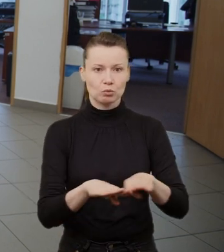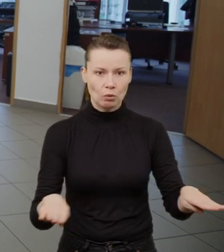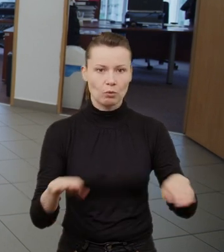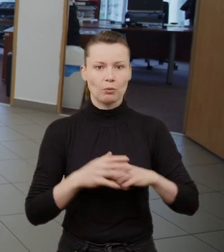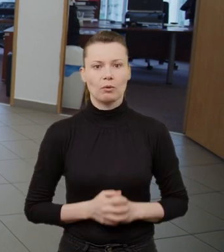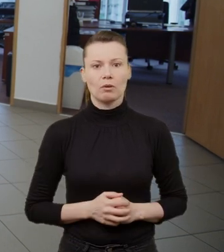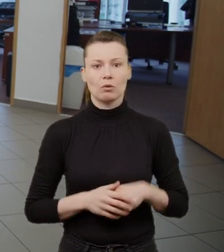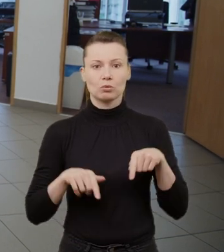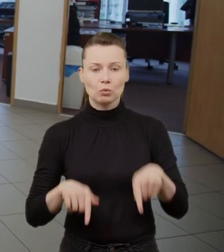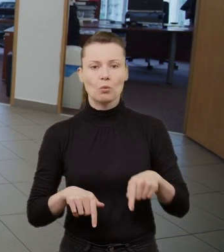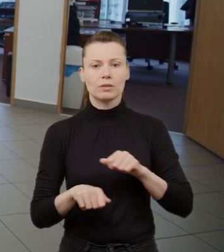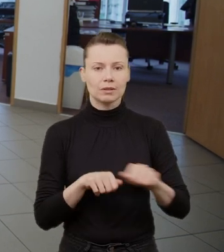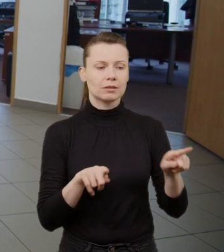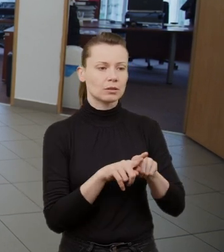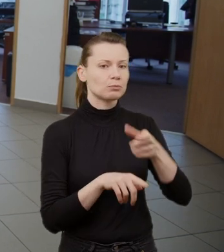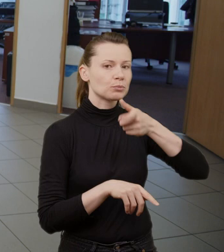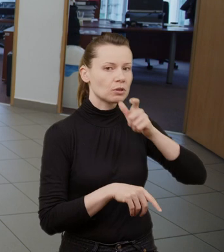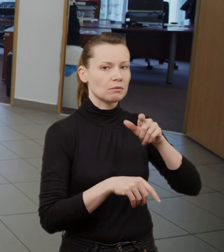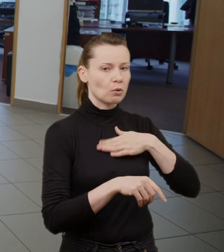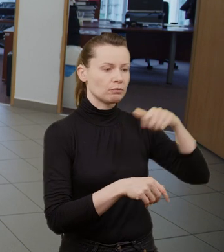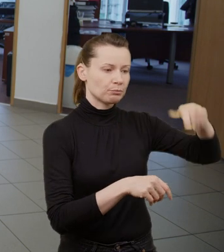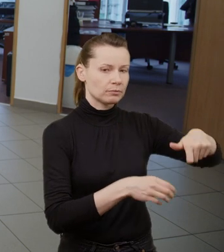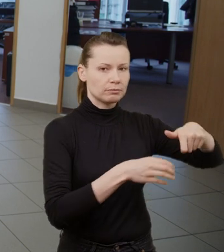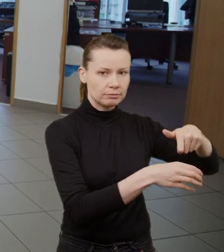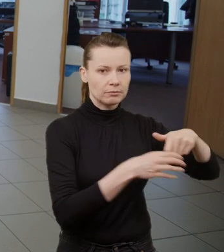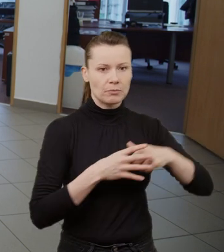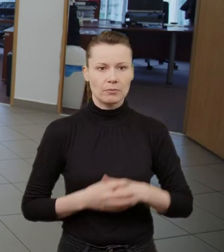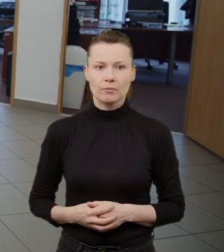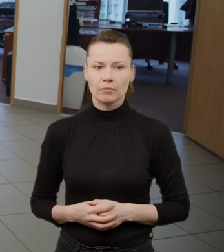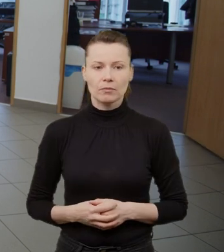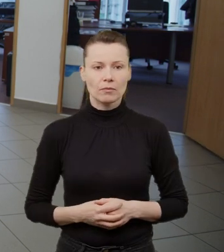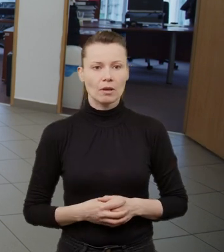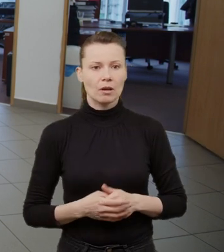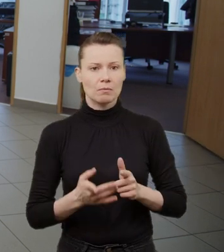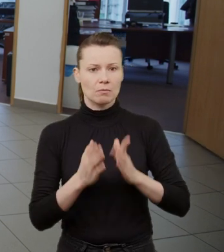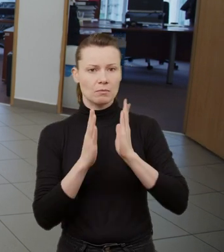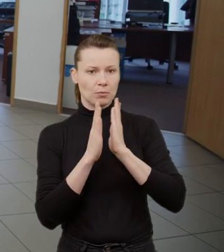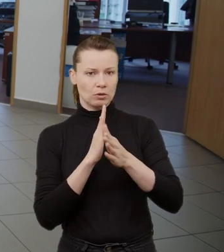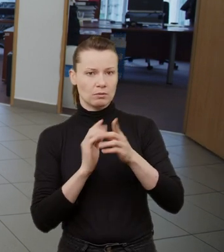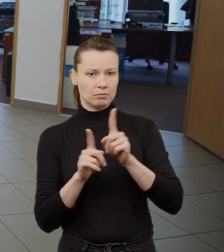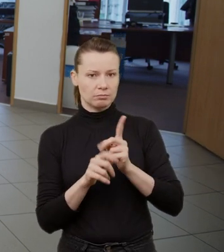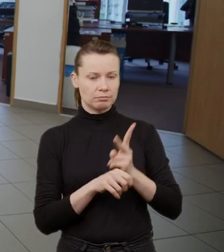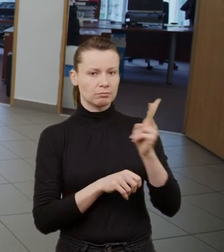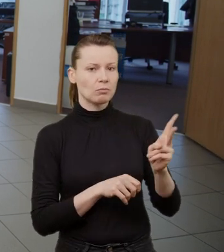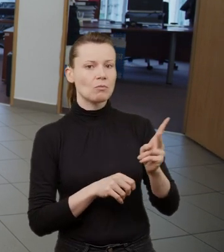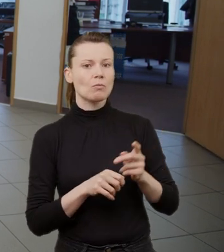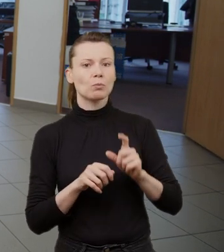W tym miejscu jest też dystrybutor z wodą. Bezpośrednio z tego pomieszczenia możesz przejść do biur,